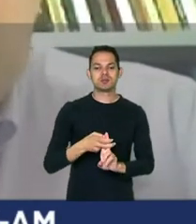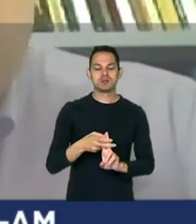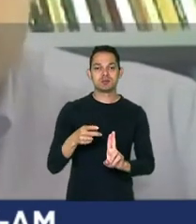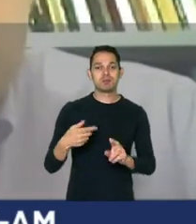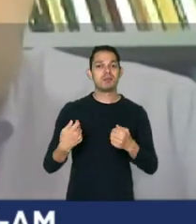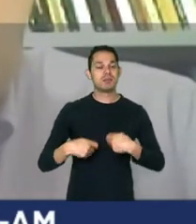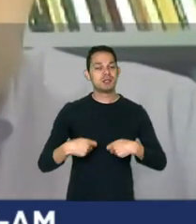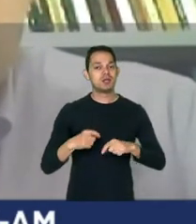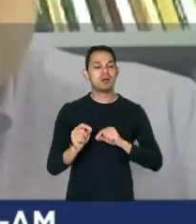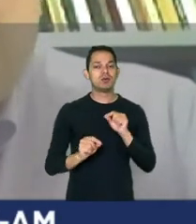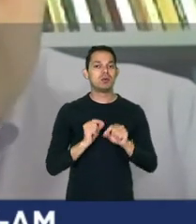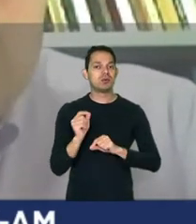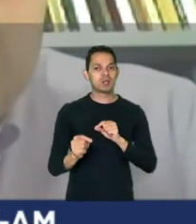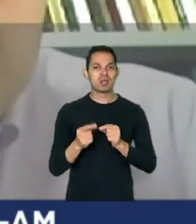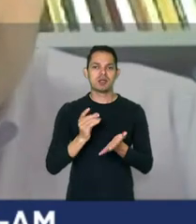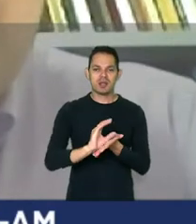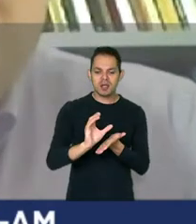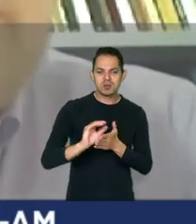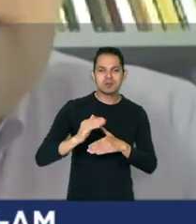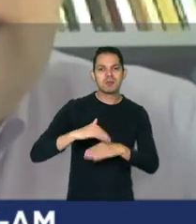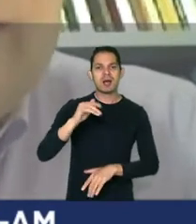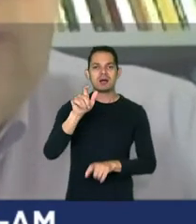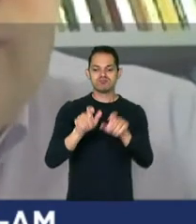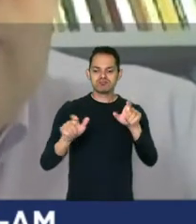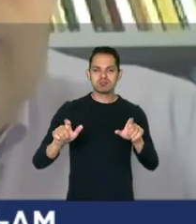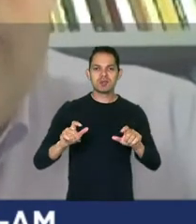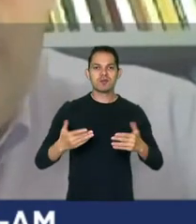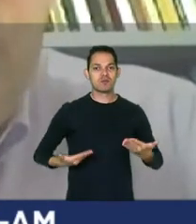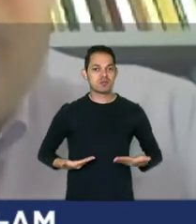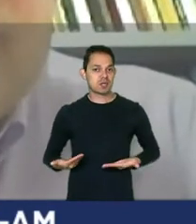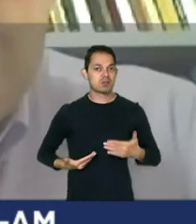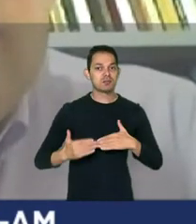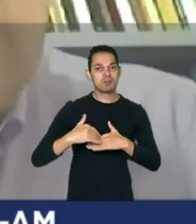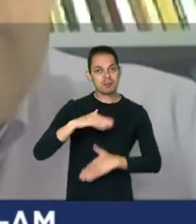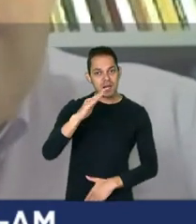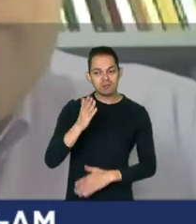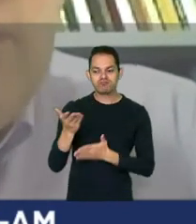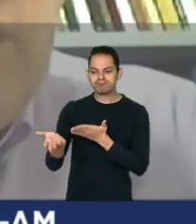QUE TANTO A POPULAÇÃO PRECISA E O SISTEMA ÚNICO DE SAÚDE PRECISA DE MAIS RECURSO, MAIS GENTE PARA PODER